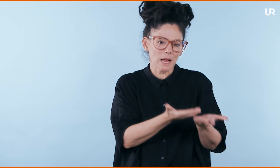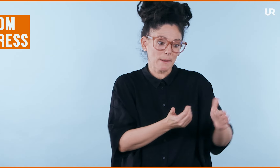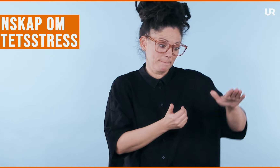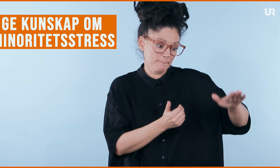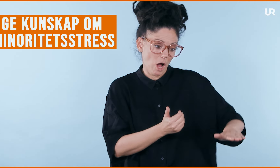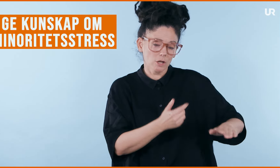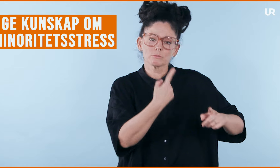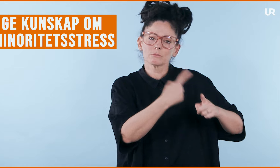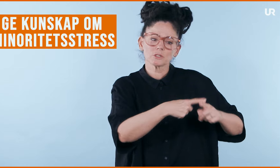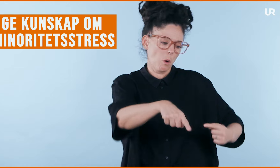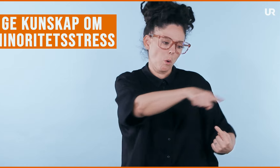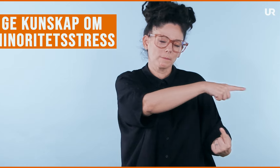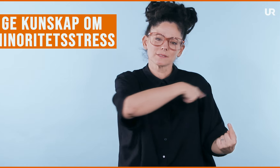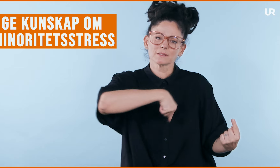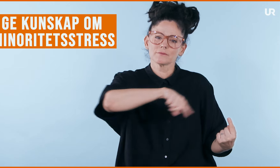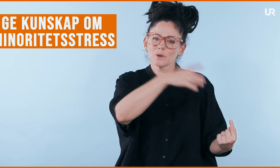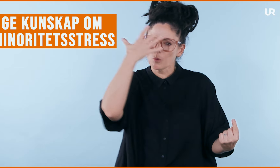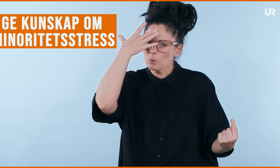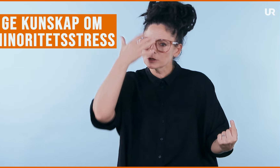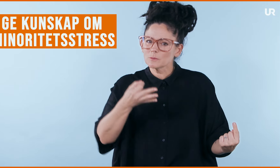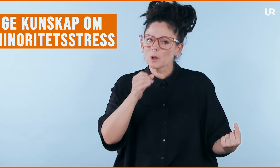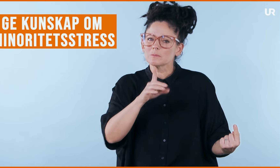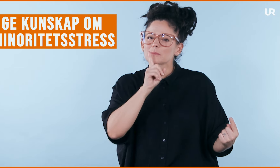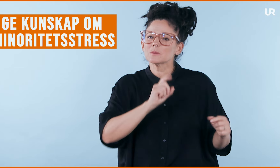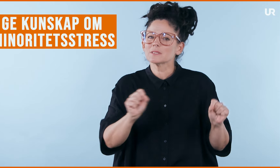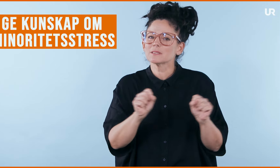att ge barnet och omgivningen kunskap om minoritetsstress.